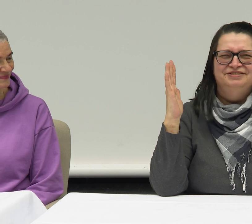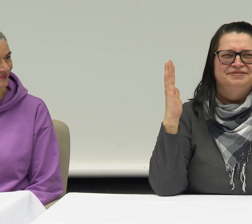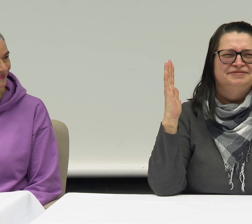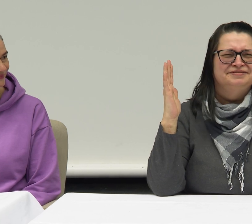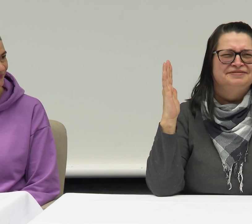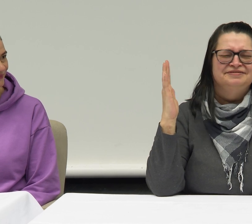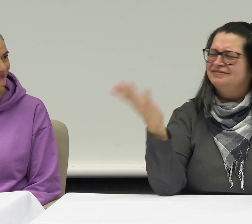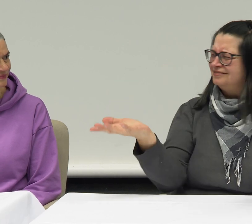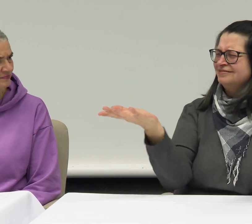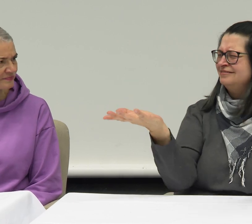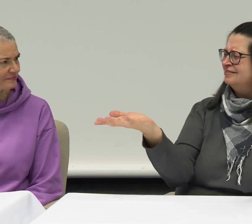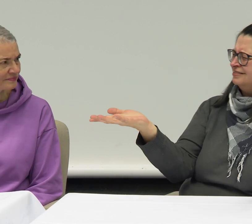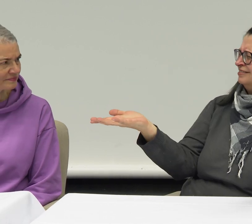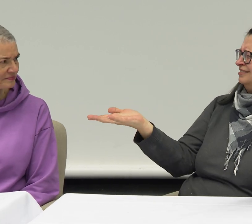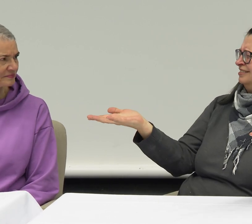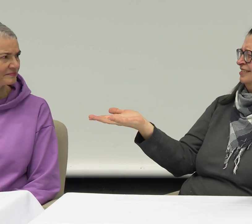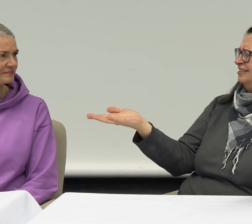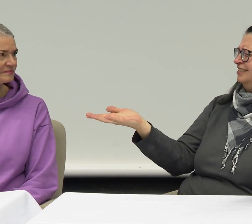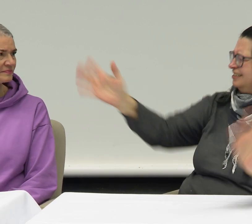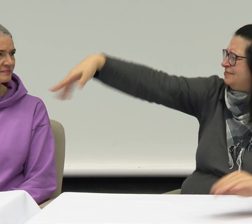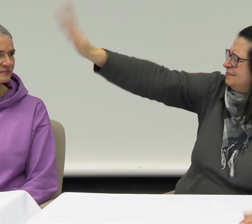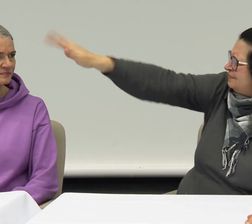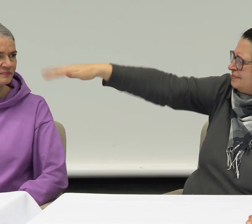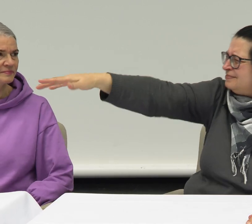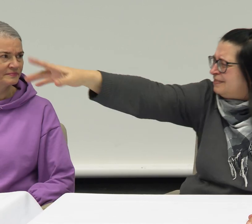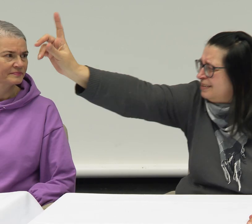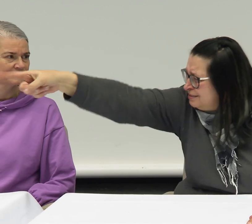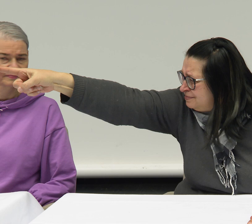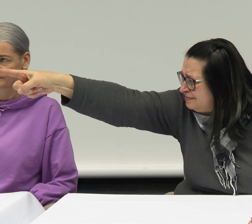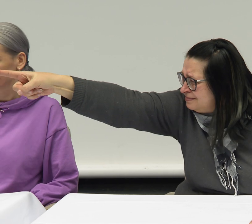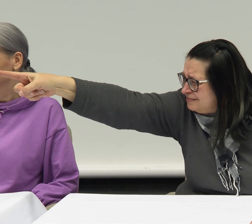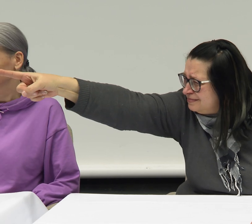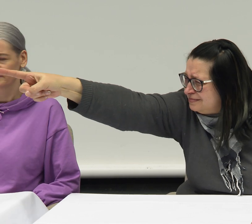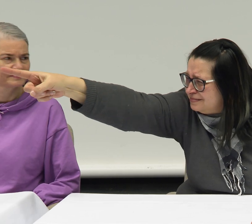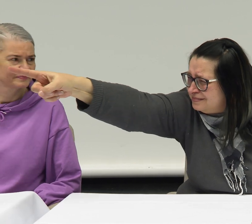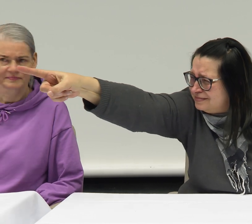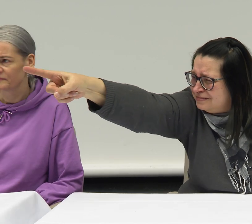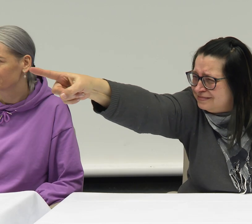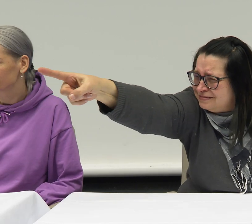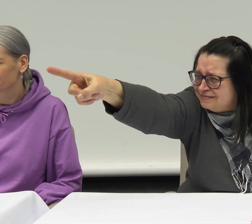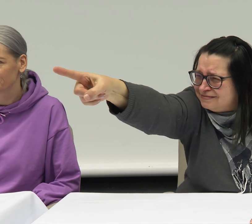Hetkinen. Katsokaa nyt.